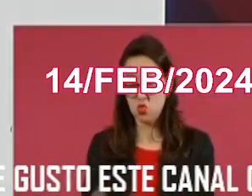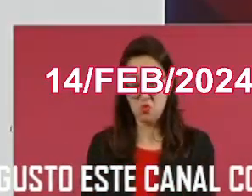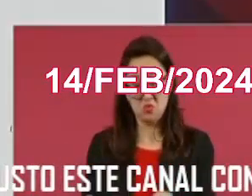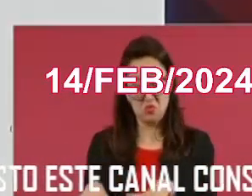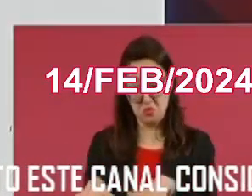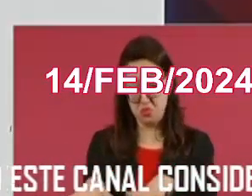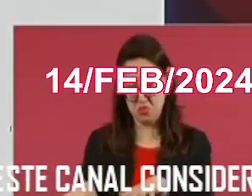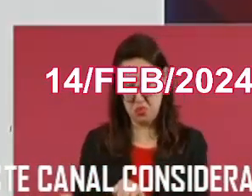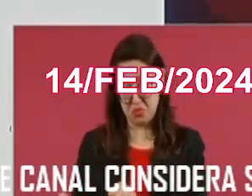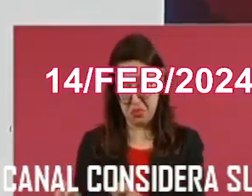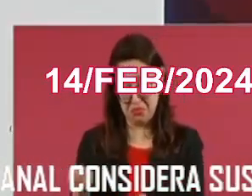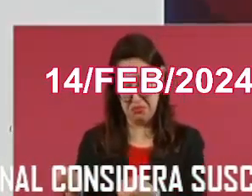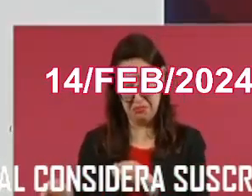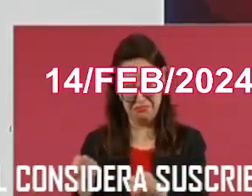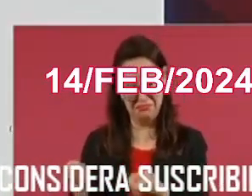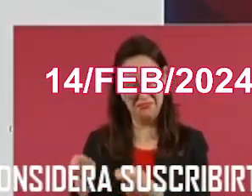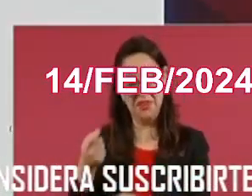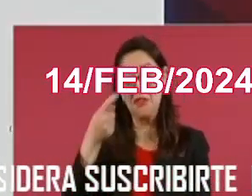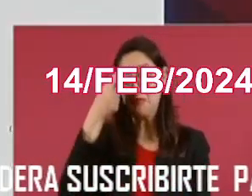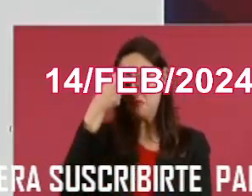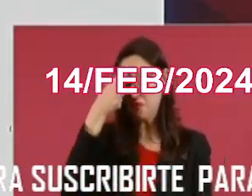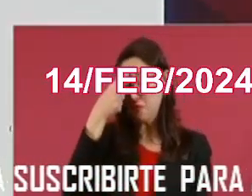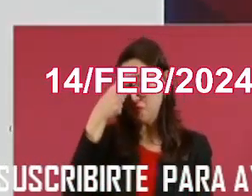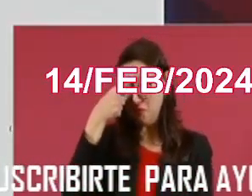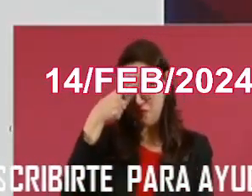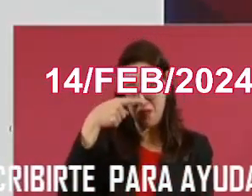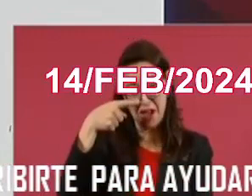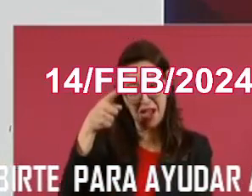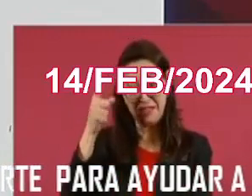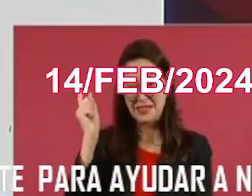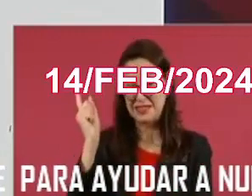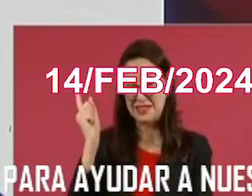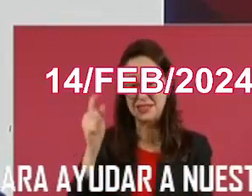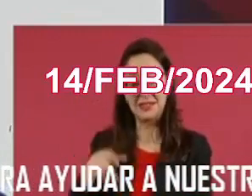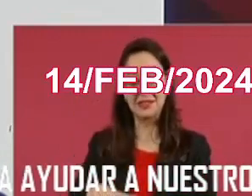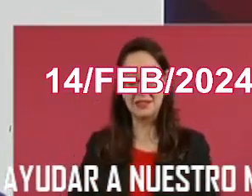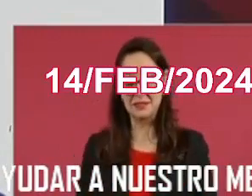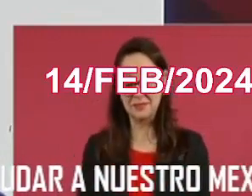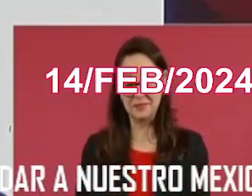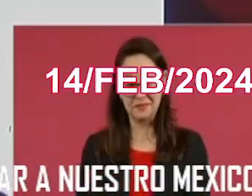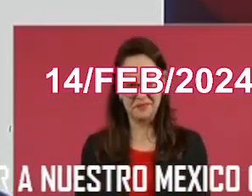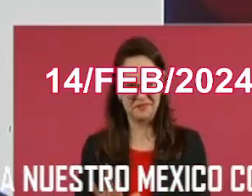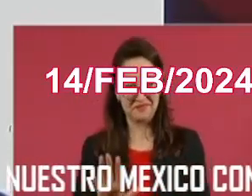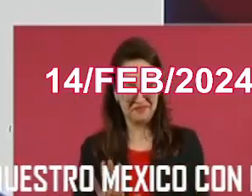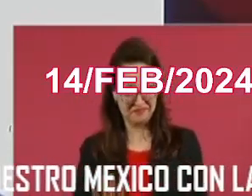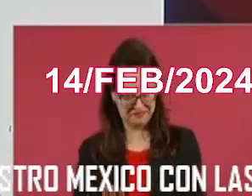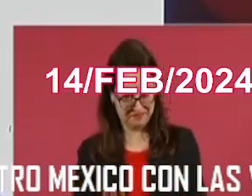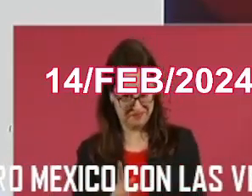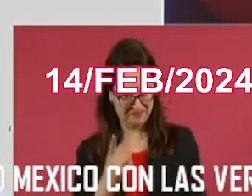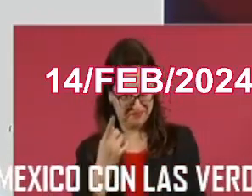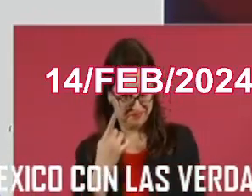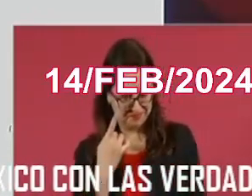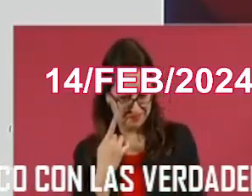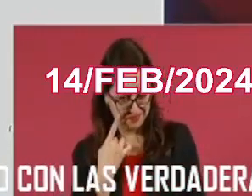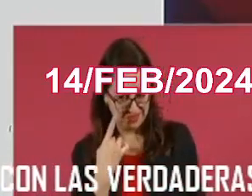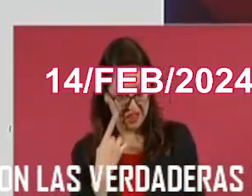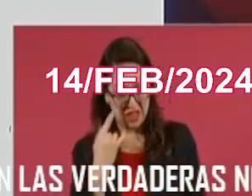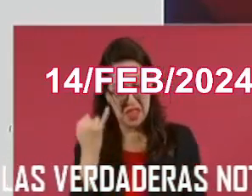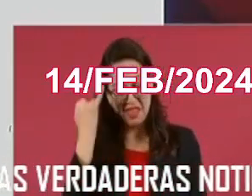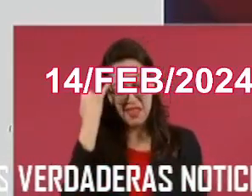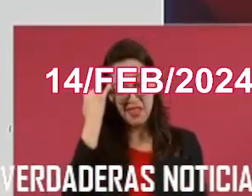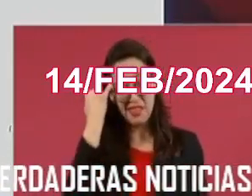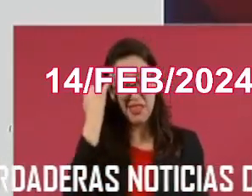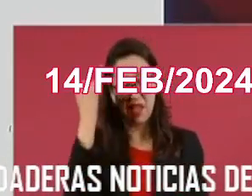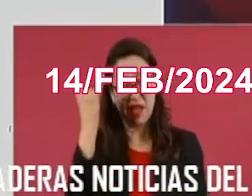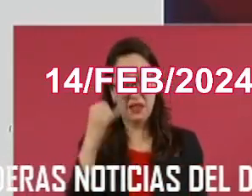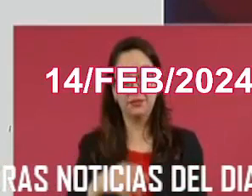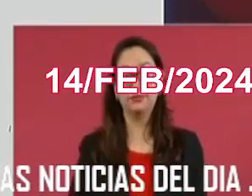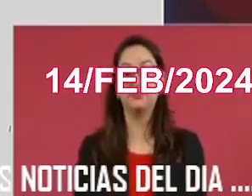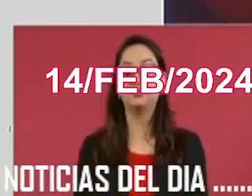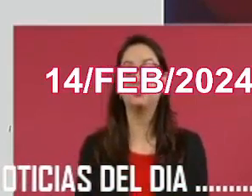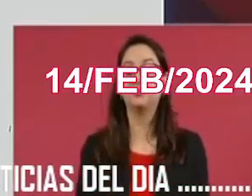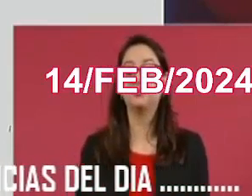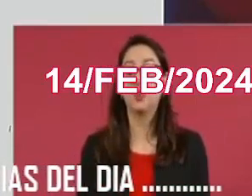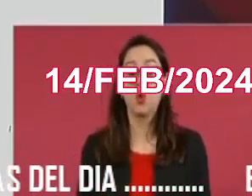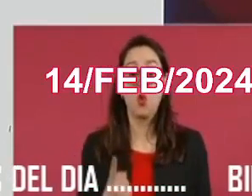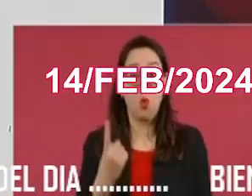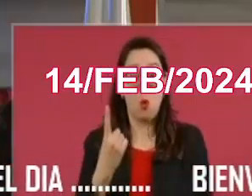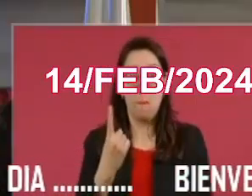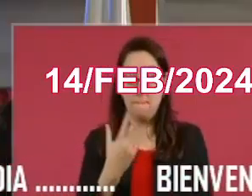dominar porque basta con controlar a un solo hombre el